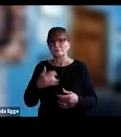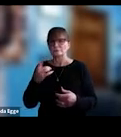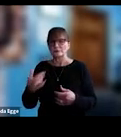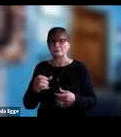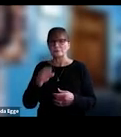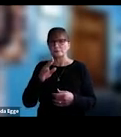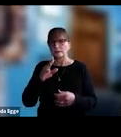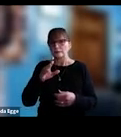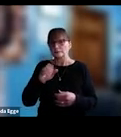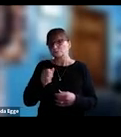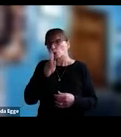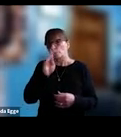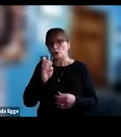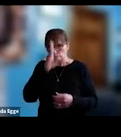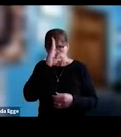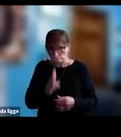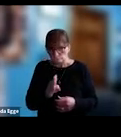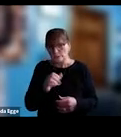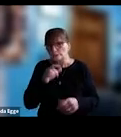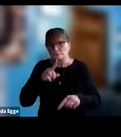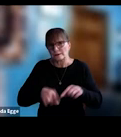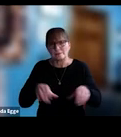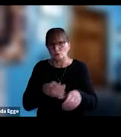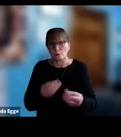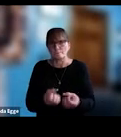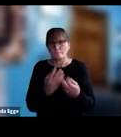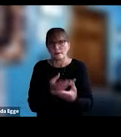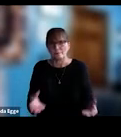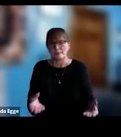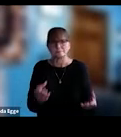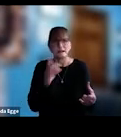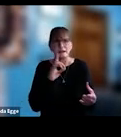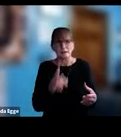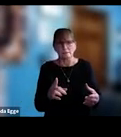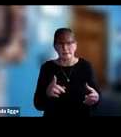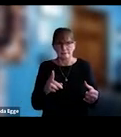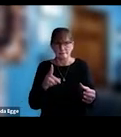no es capaz de hacer muchas cosas como realizar los procedimientos